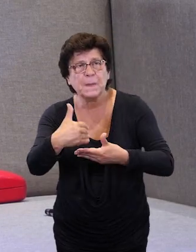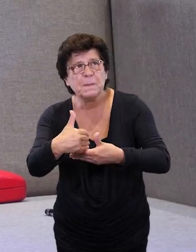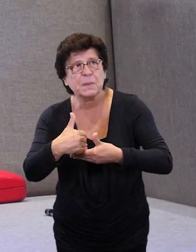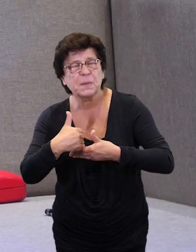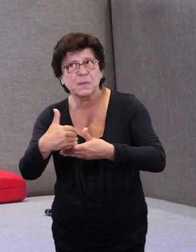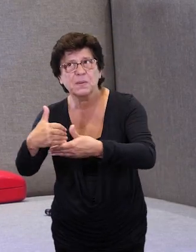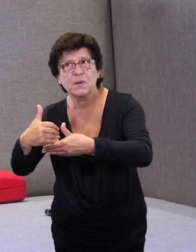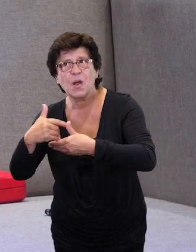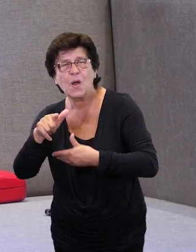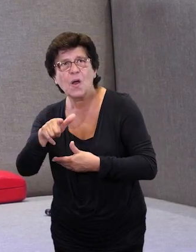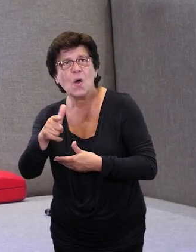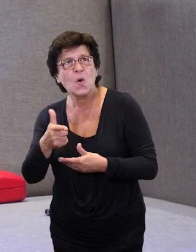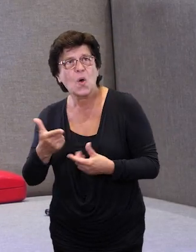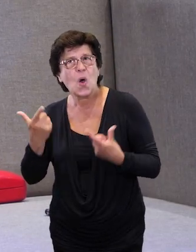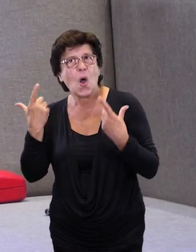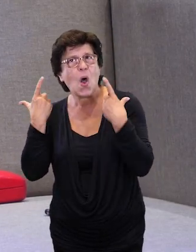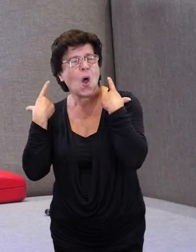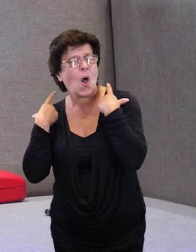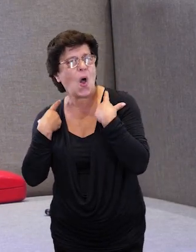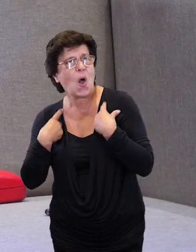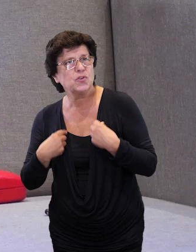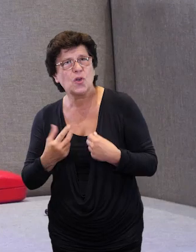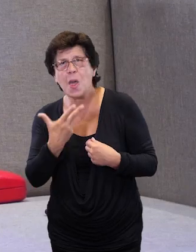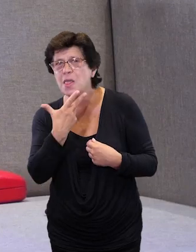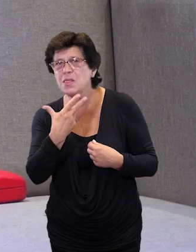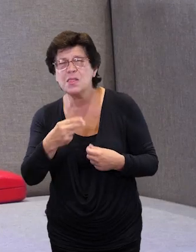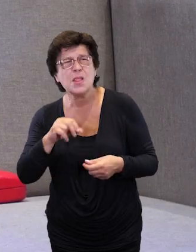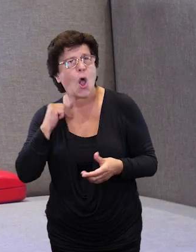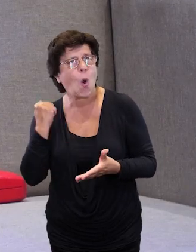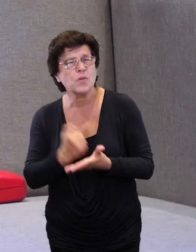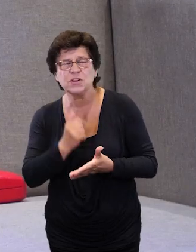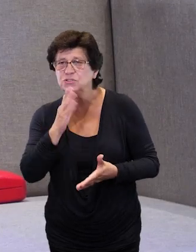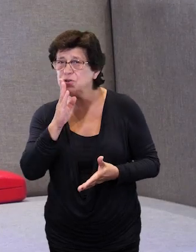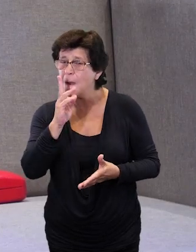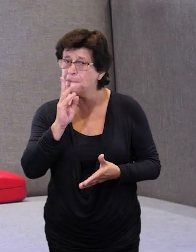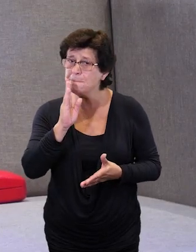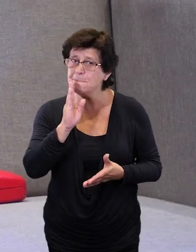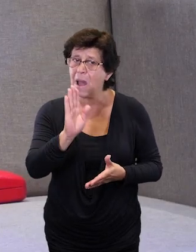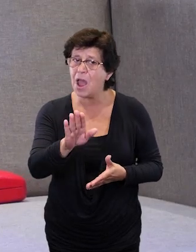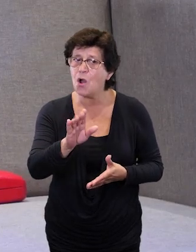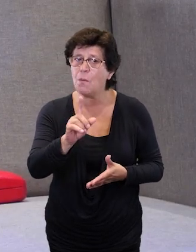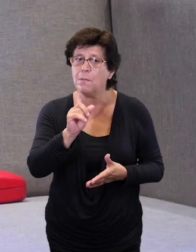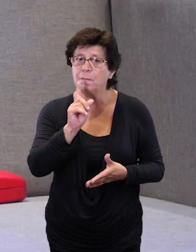które niekoniecznie mają wiedzę medyczną, a starają się leczyć.